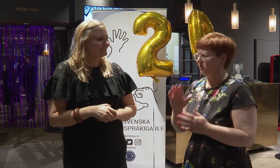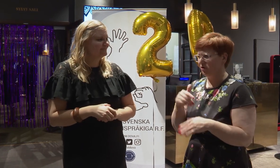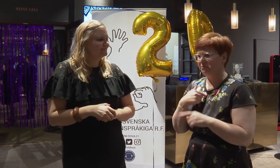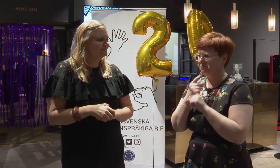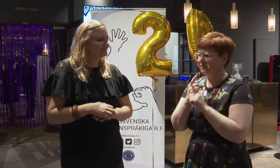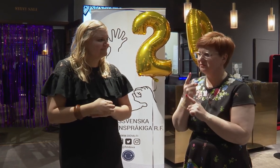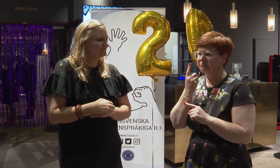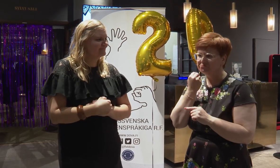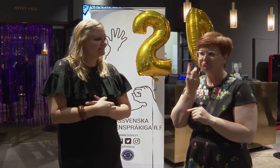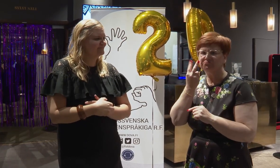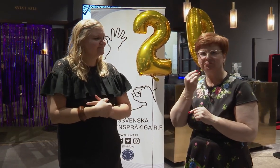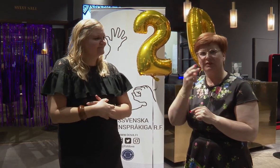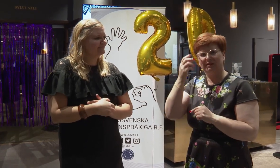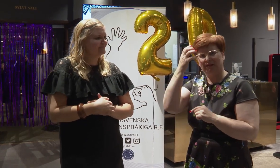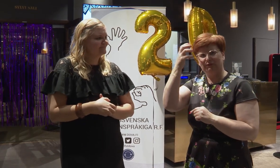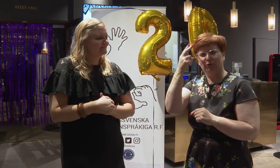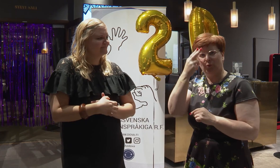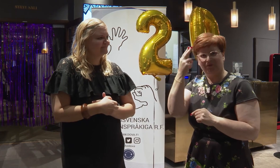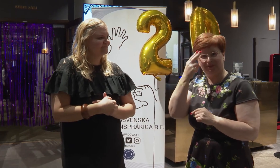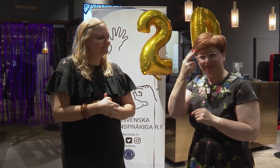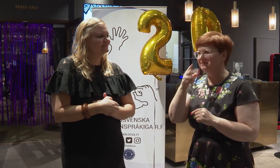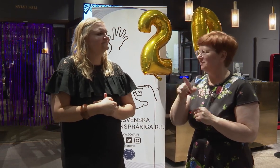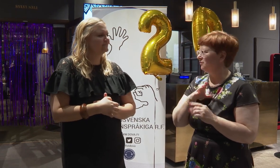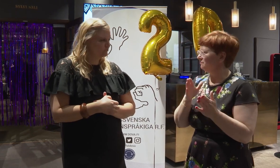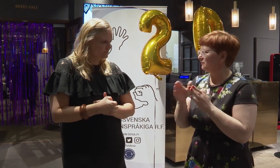Olen osallistunut parina viime vuotena Helsingin yliopistossa -